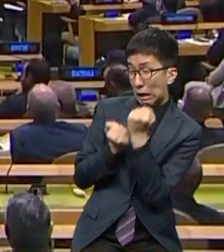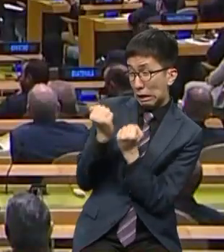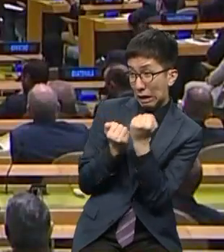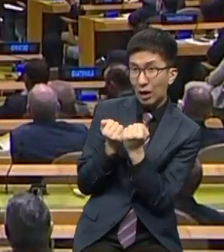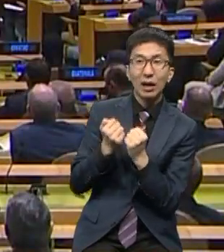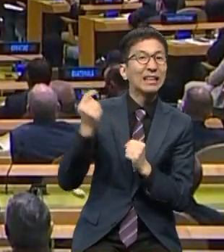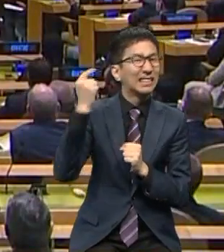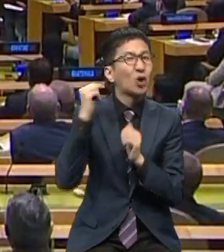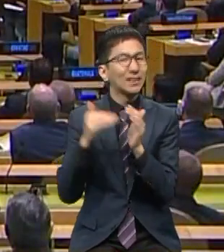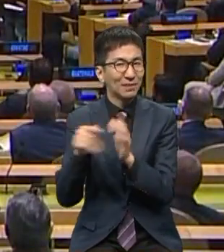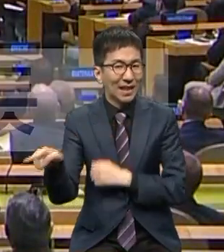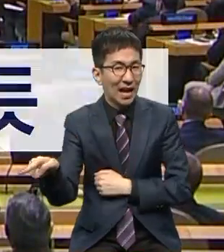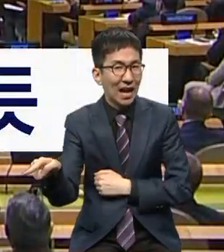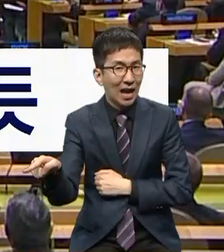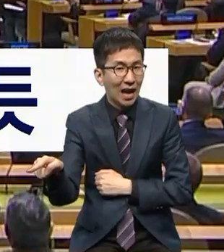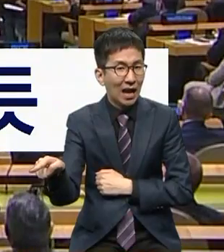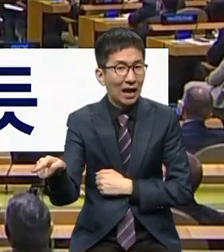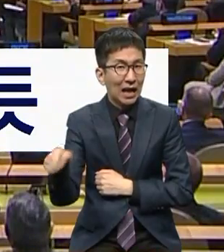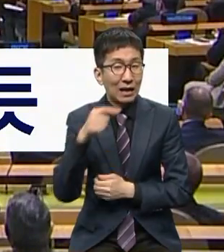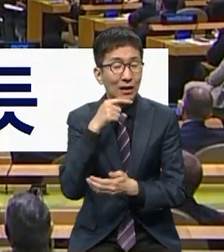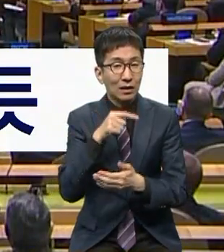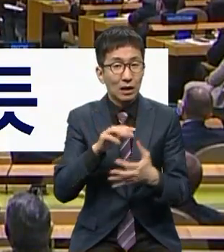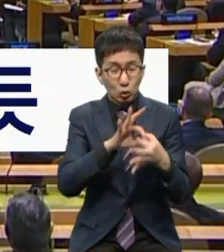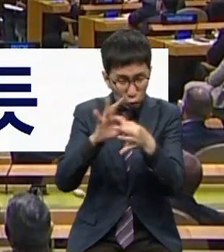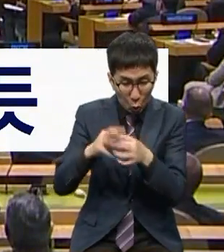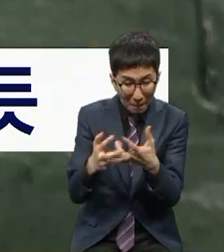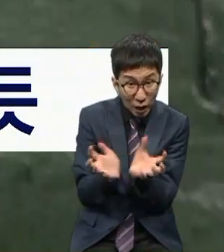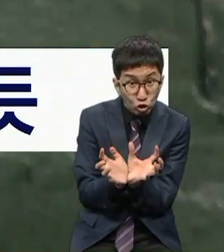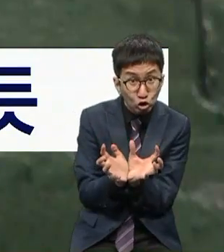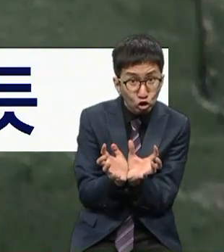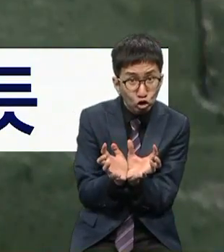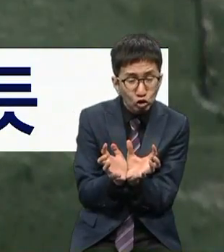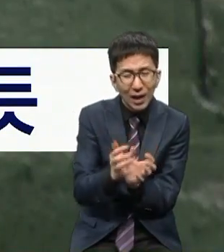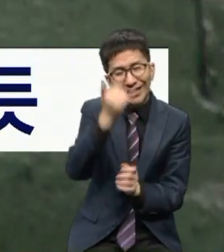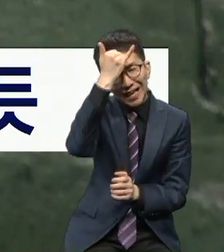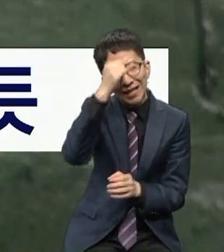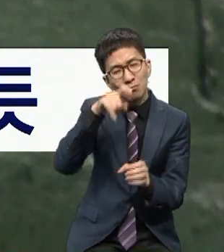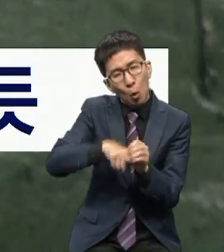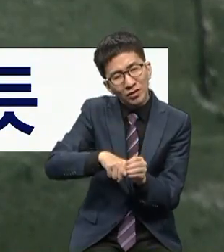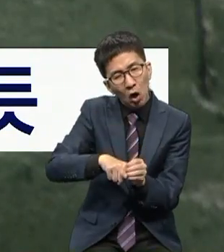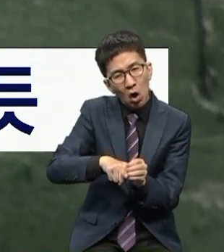(기자) 동맹국 예우 차원에서 논의는 열어뒀지만 미국이 적극적이지는 않은